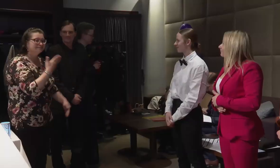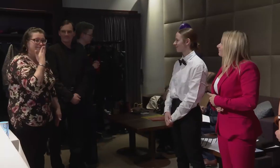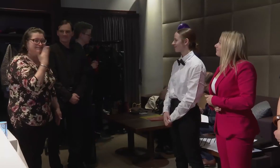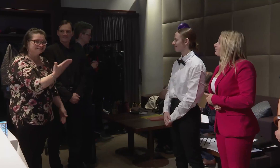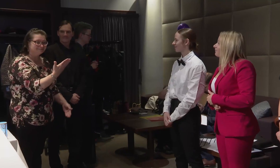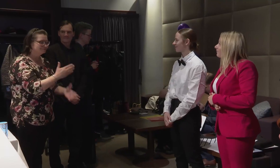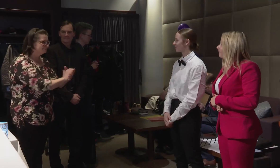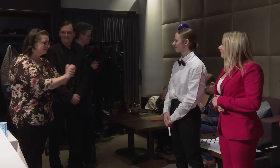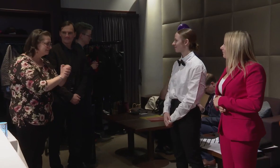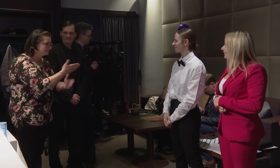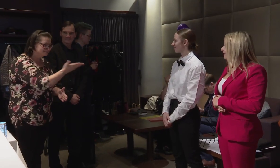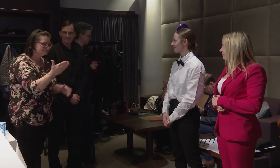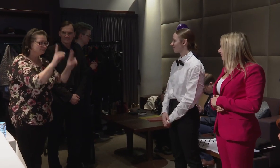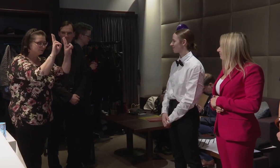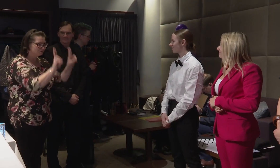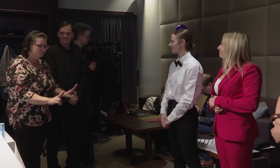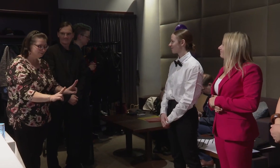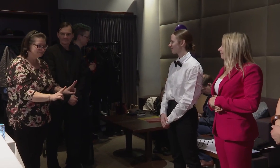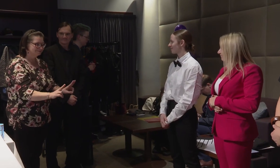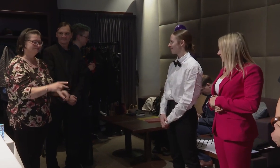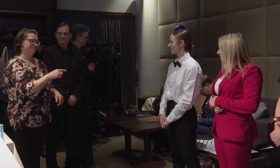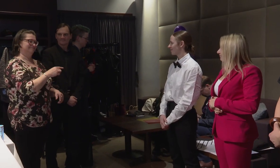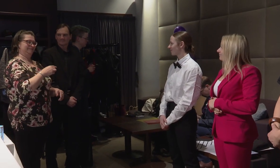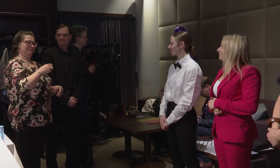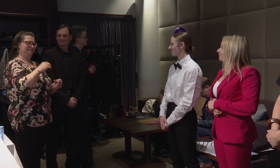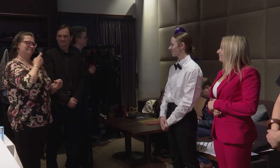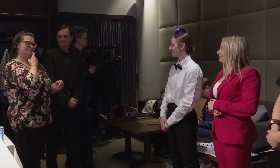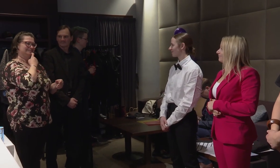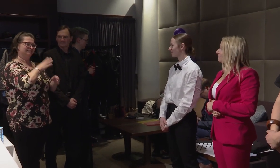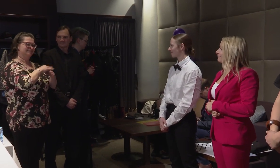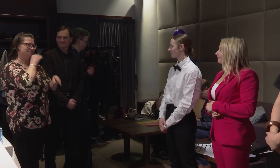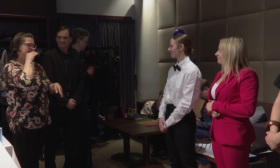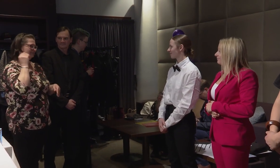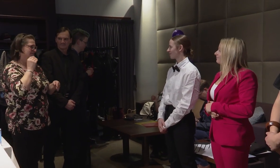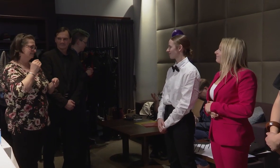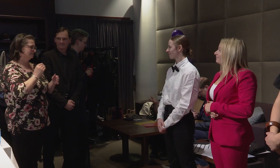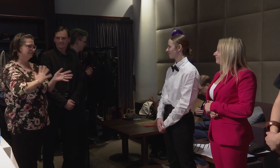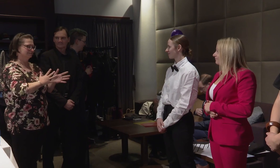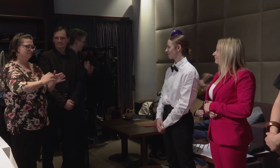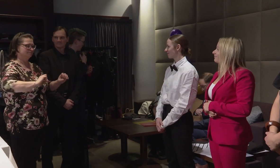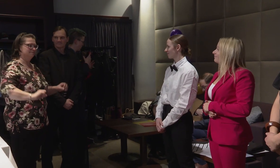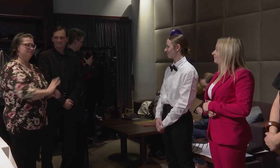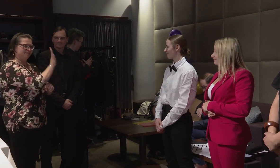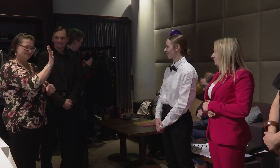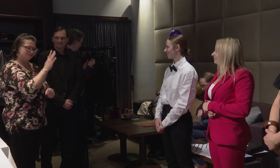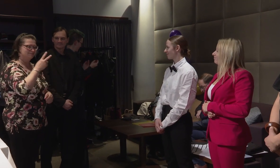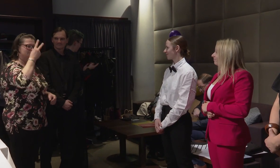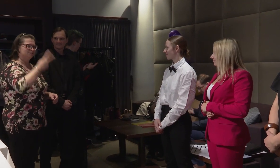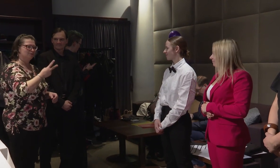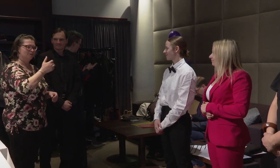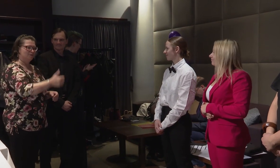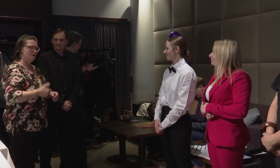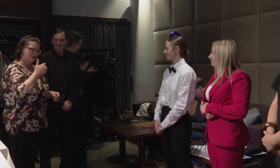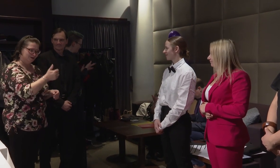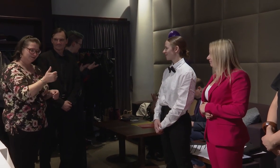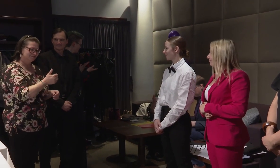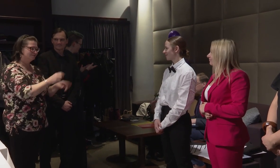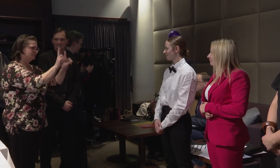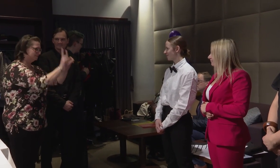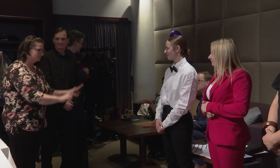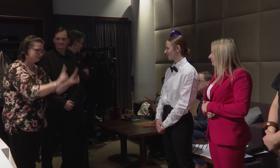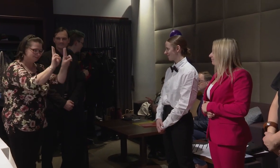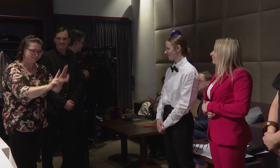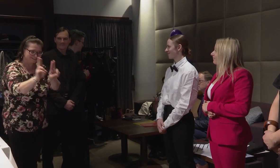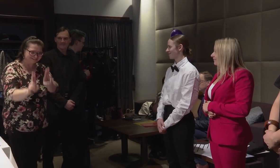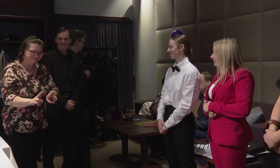Hyvät ystävät, onnittelut FST:n 20. merkkipäivän johdosta!